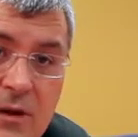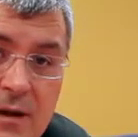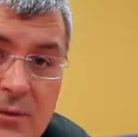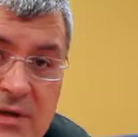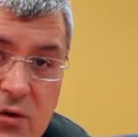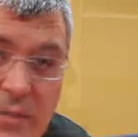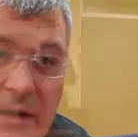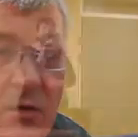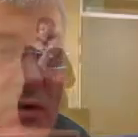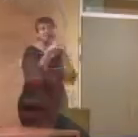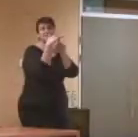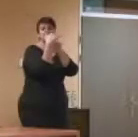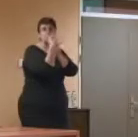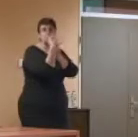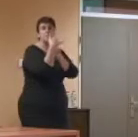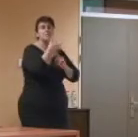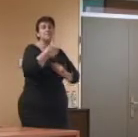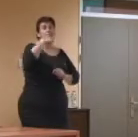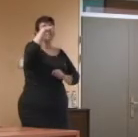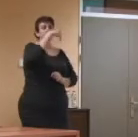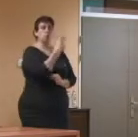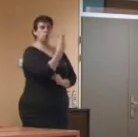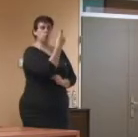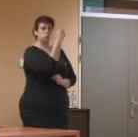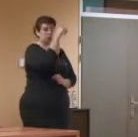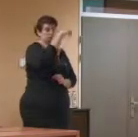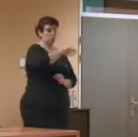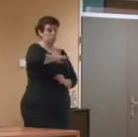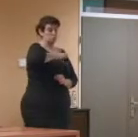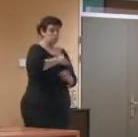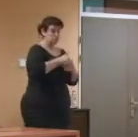en el que queremos acompañaros en estos dos días, esperamos que os resulte de interés,